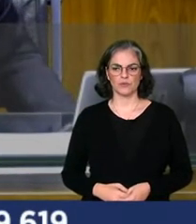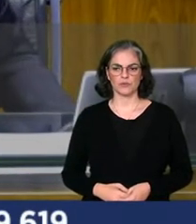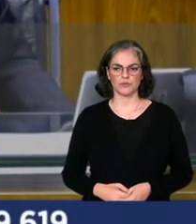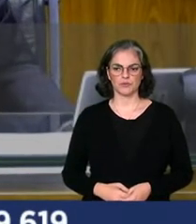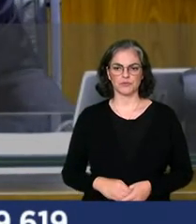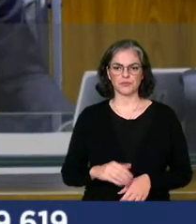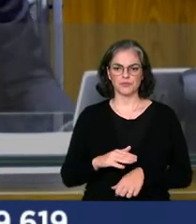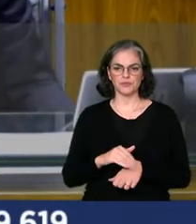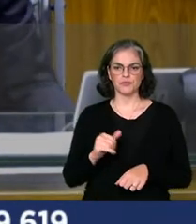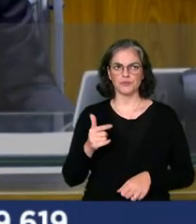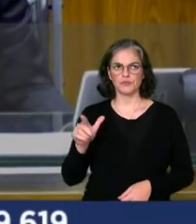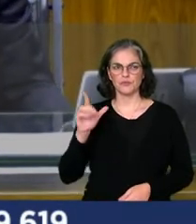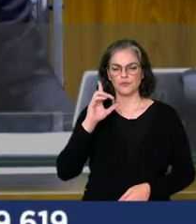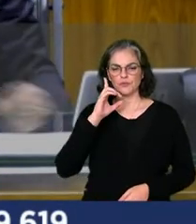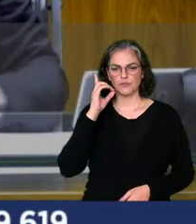QUERIA FALAR E ORIENTAR,